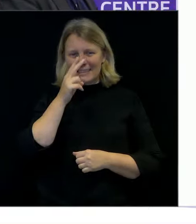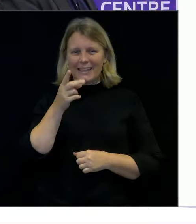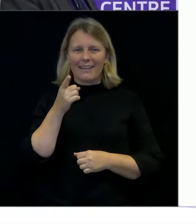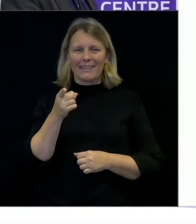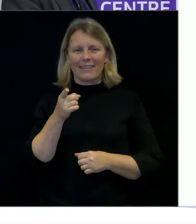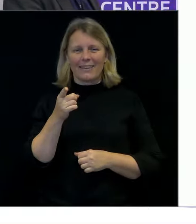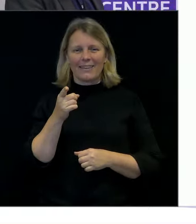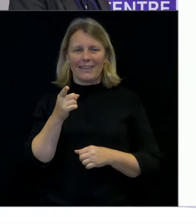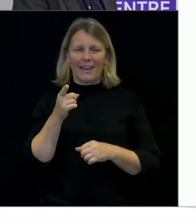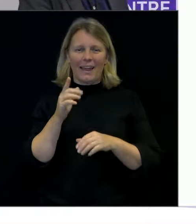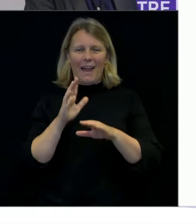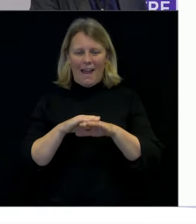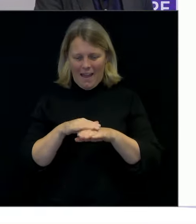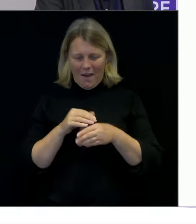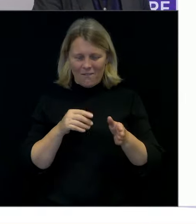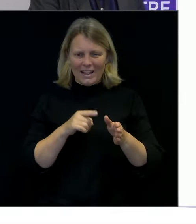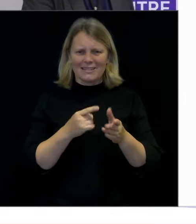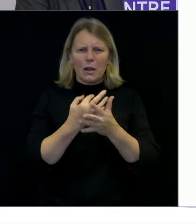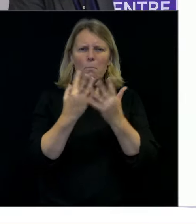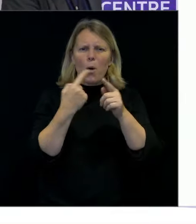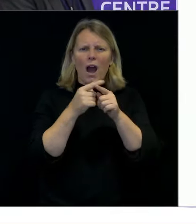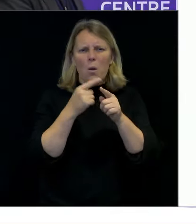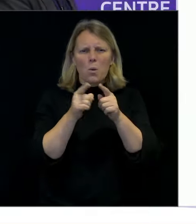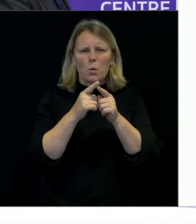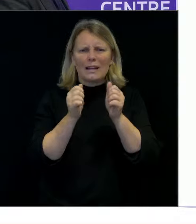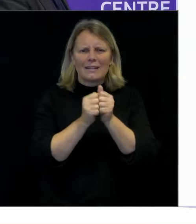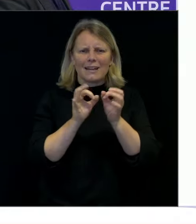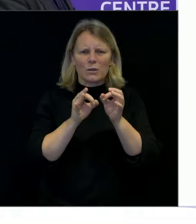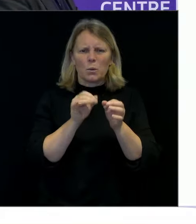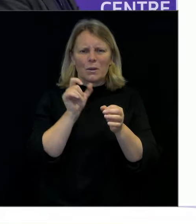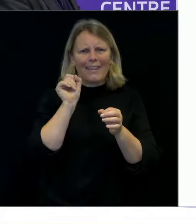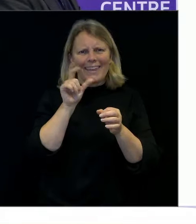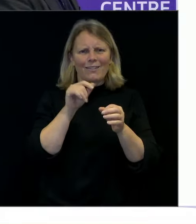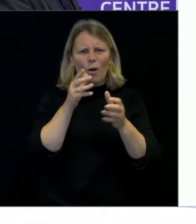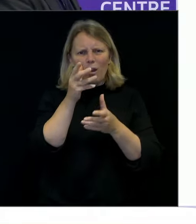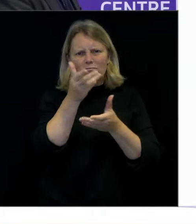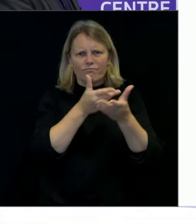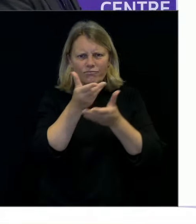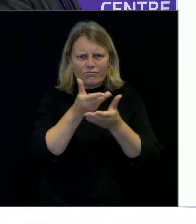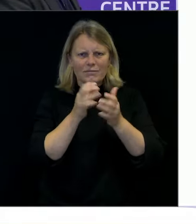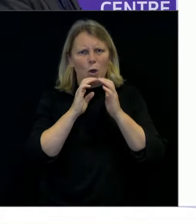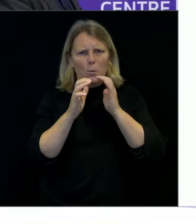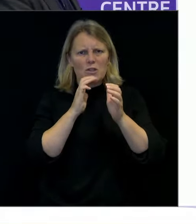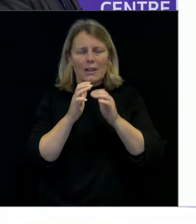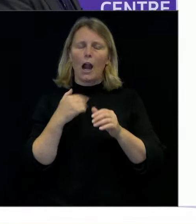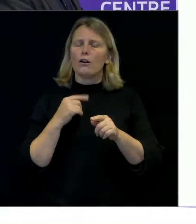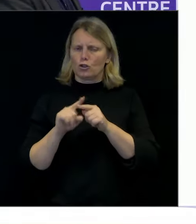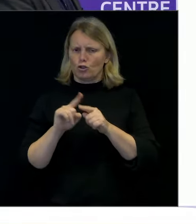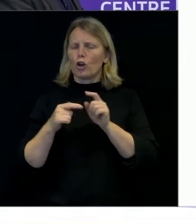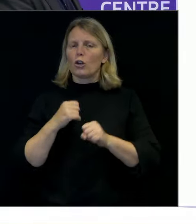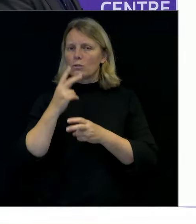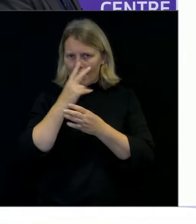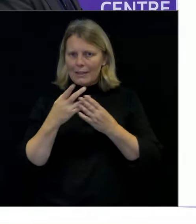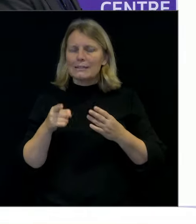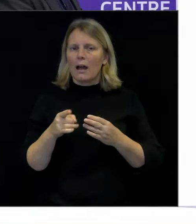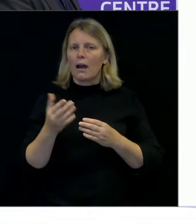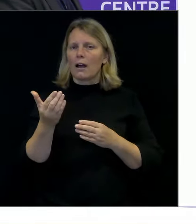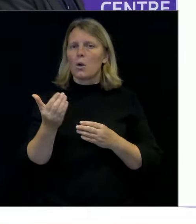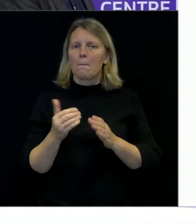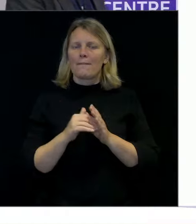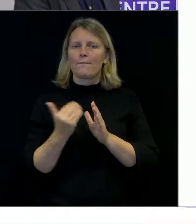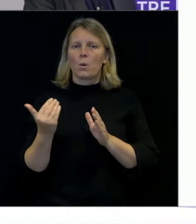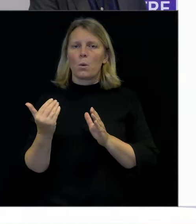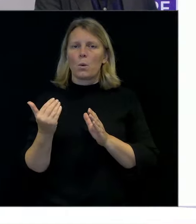Här ser vi då, ett piktogram med en massa olika sätt att kommunicera digitalt.